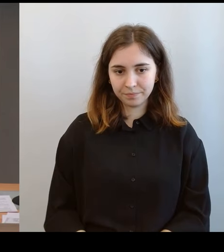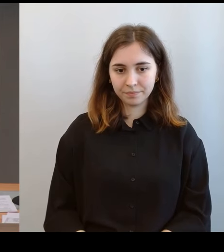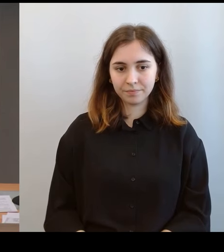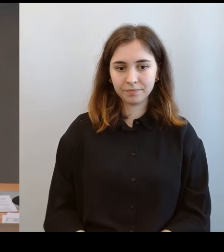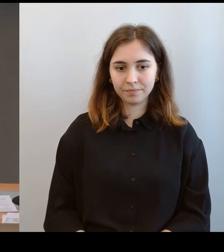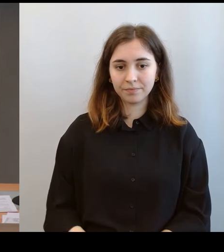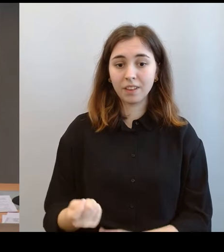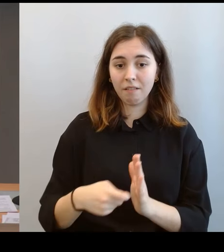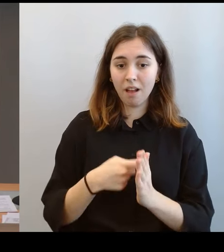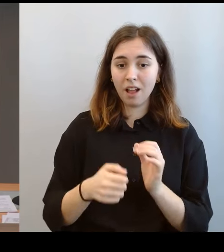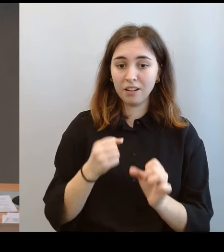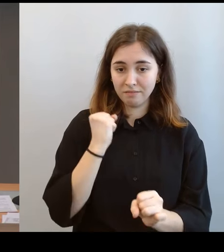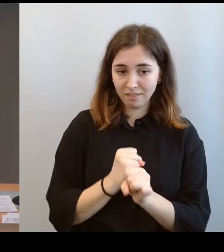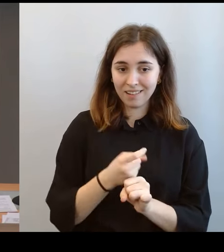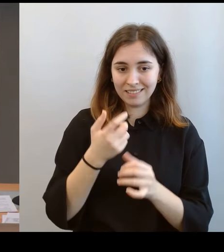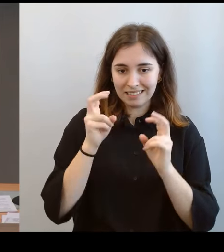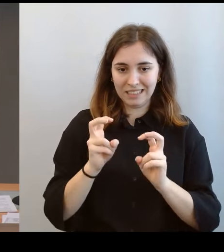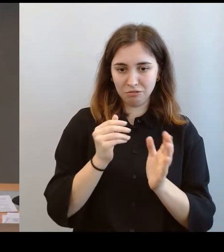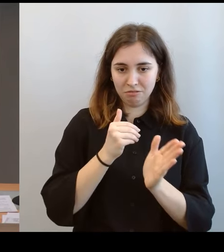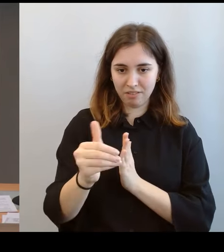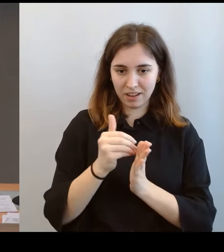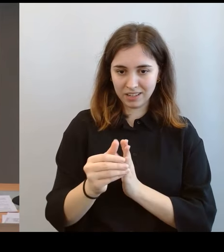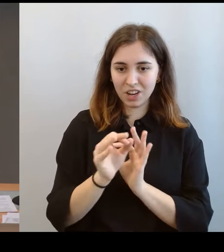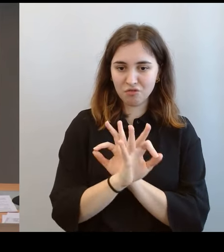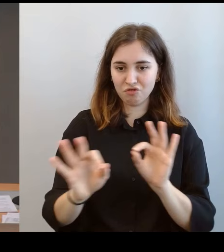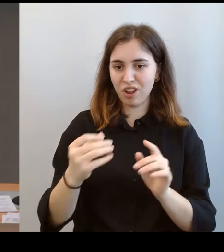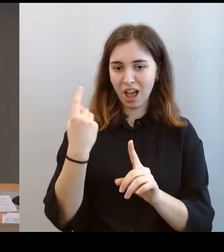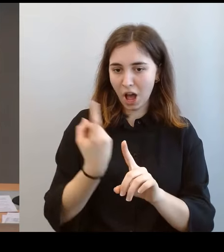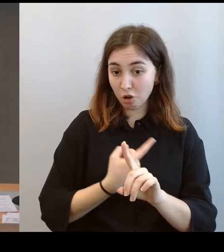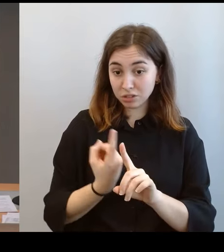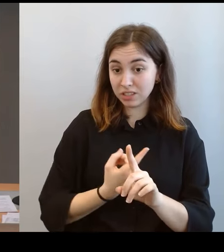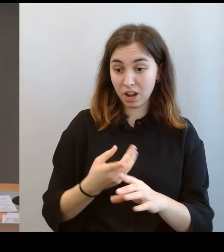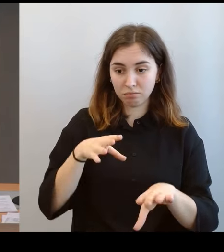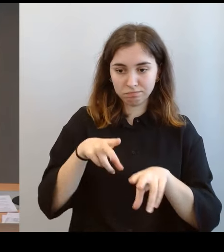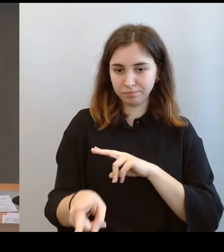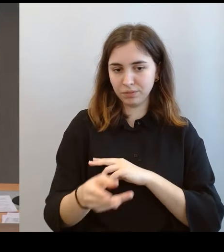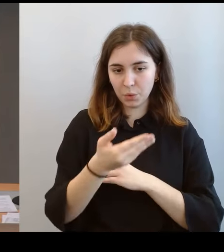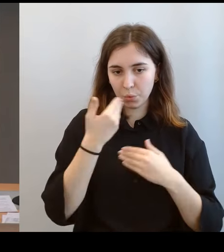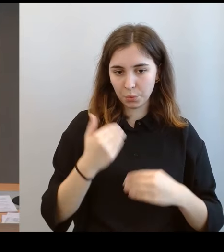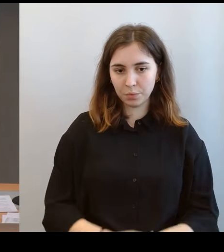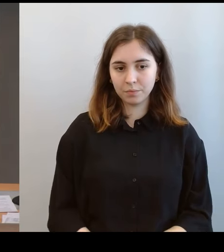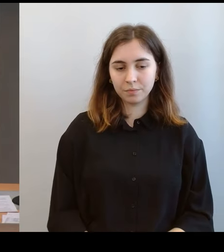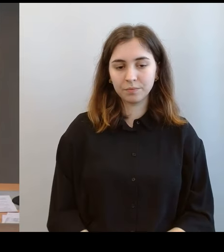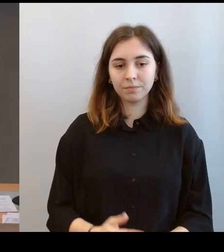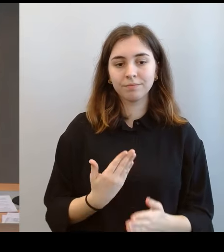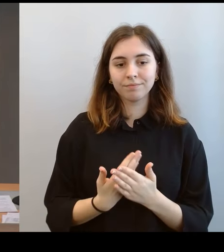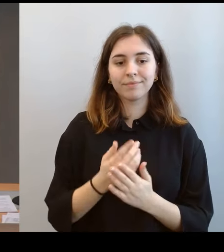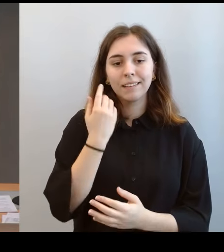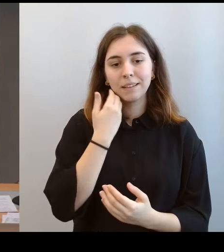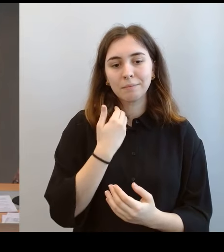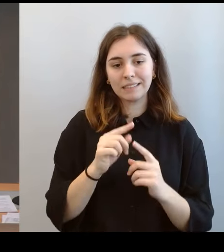nicht für die Auszählung unterbrochen. Ich bitte den Saaldienst, die vorgesehenen Tische und Wahlkabine aufzustellen.